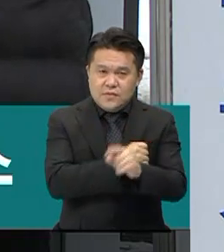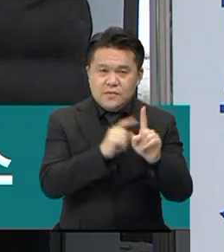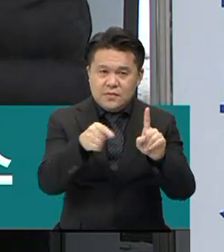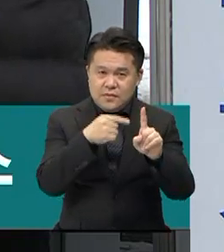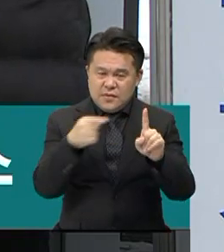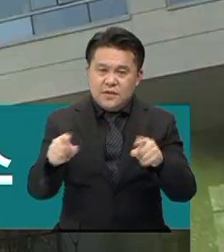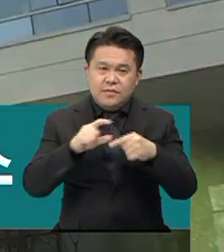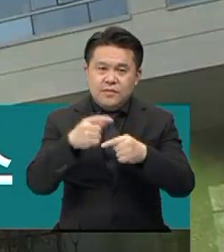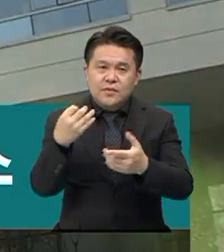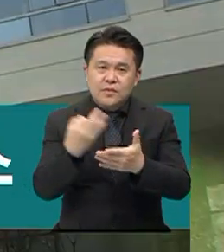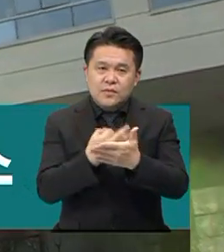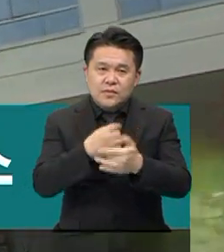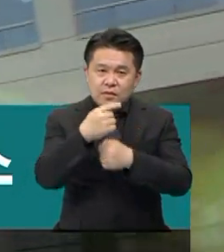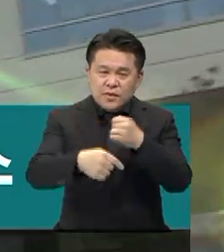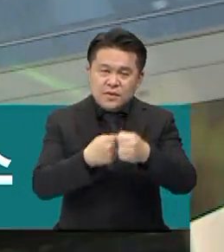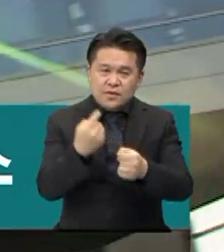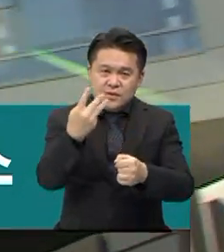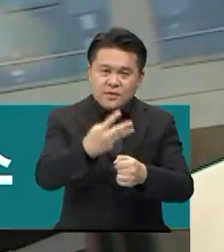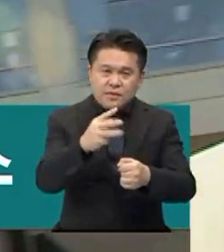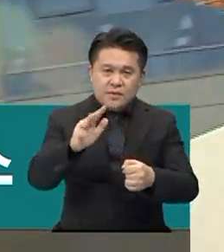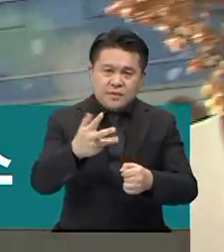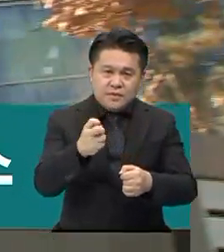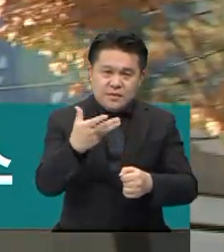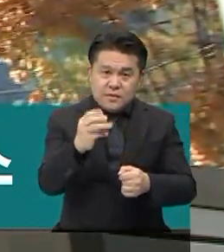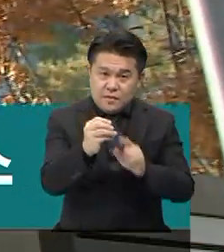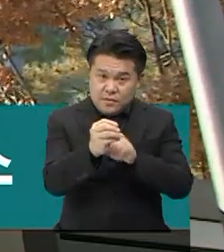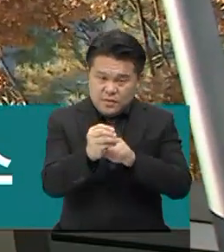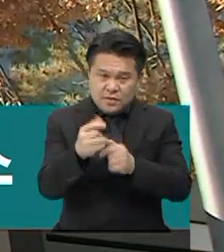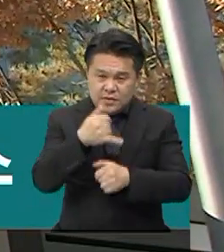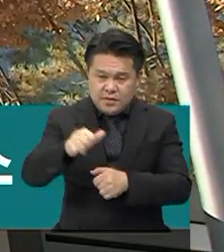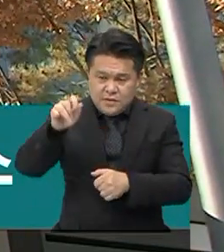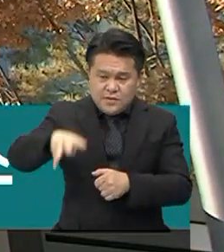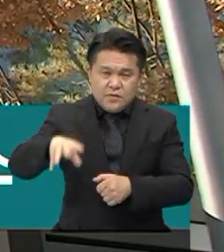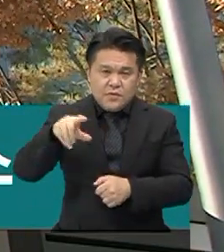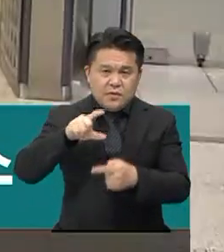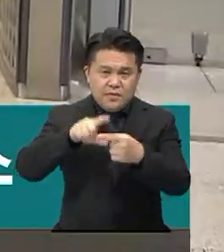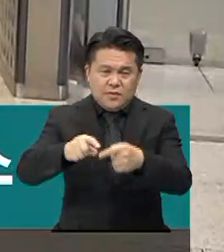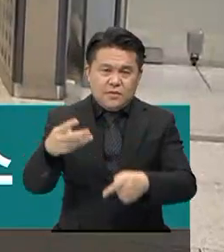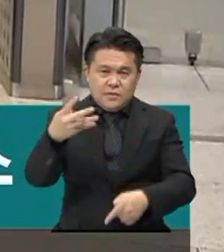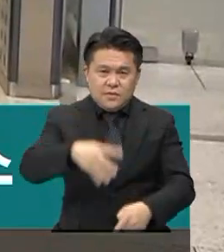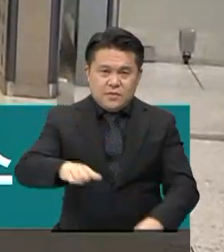평균 연봉은 3,828만 원인 가운데 세종은 평균 4,515만 원으로 서울과 울산을